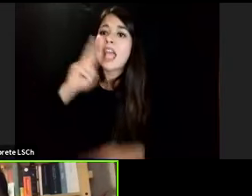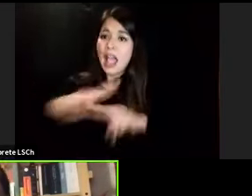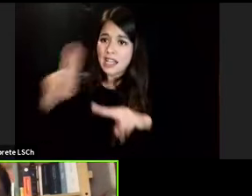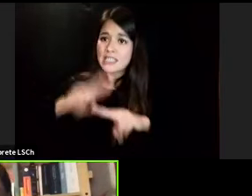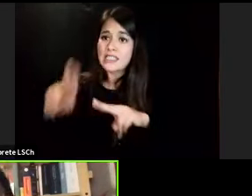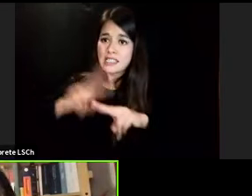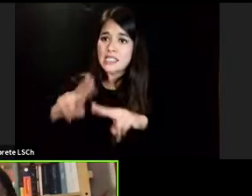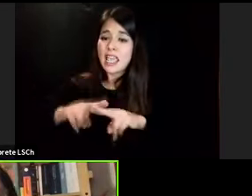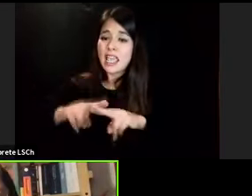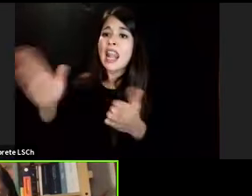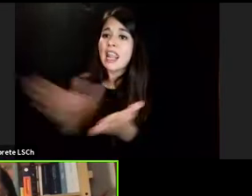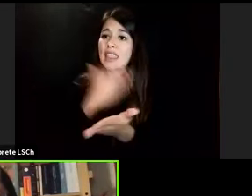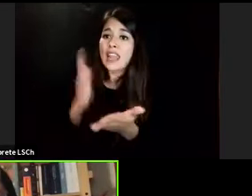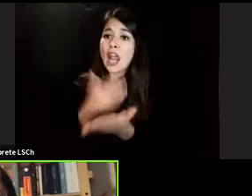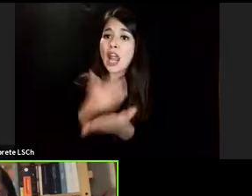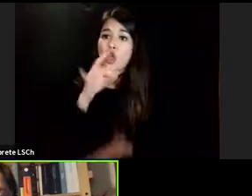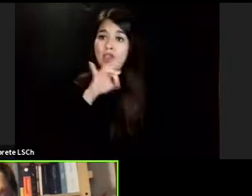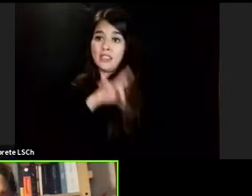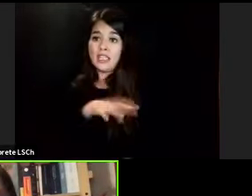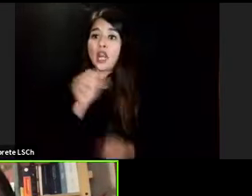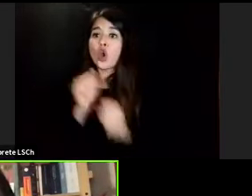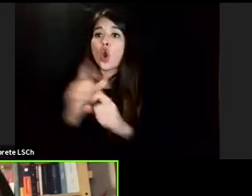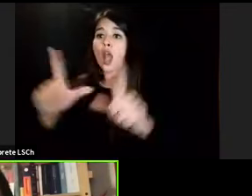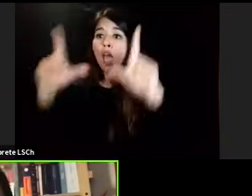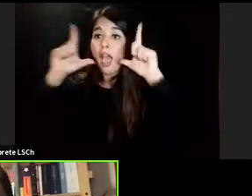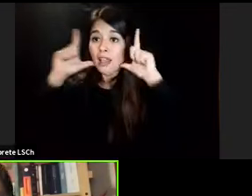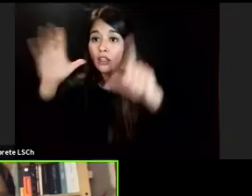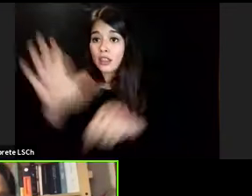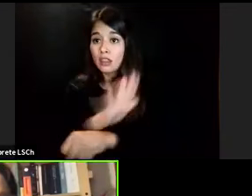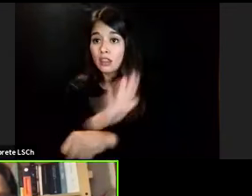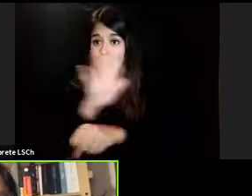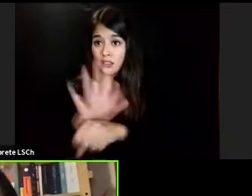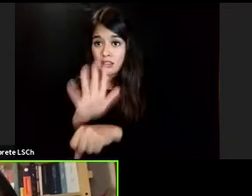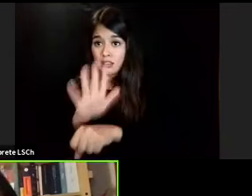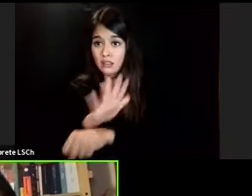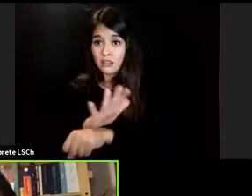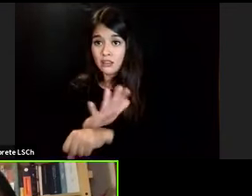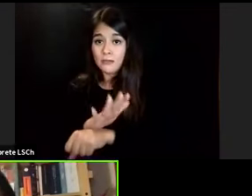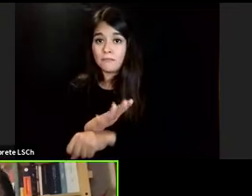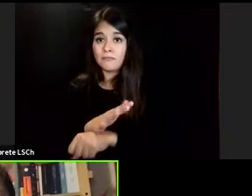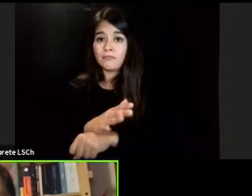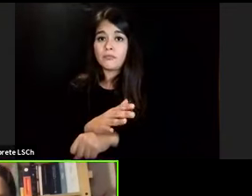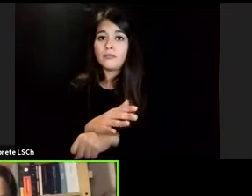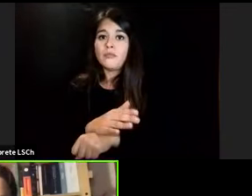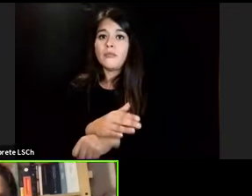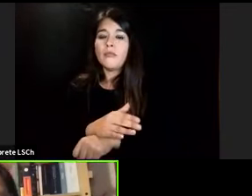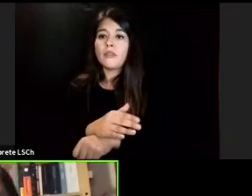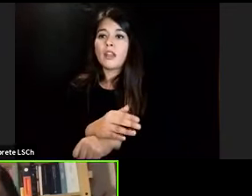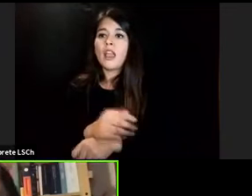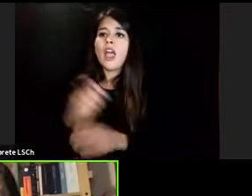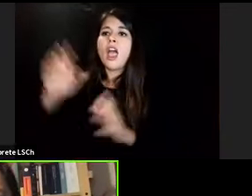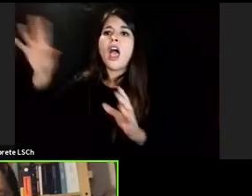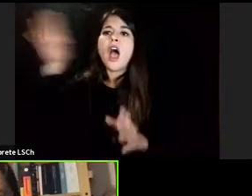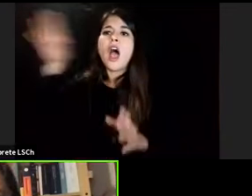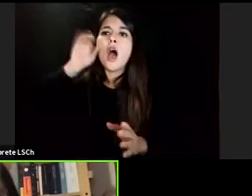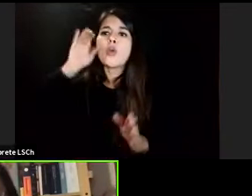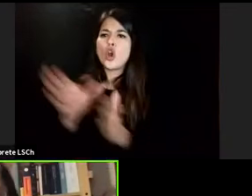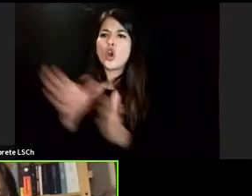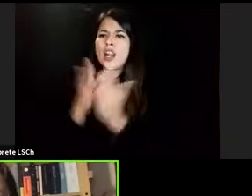actores y muchas versiones de audiolibros interesantes de comentar obviamente en una charla de 30 minutos